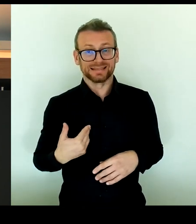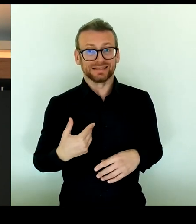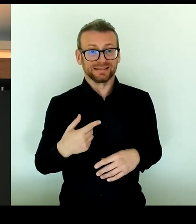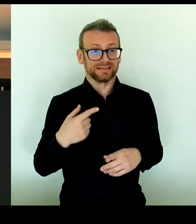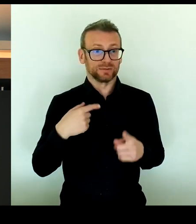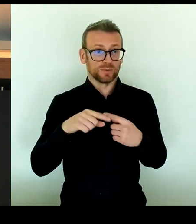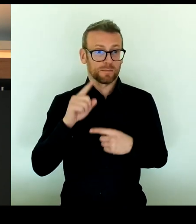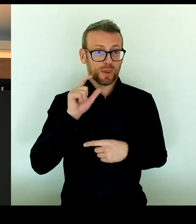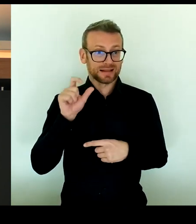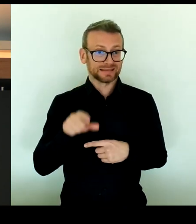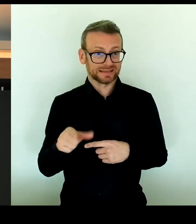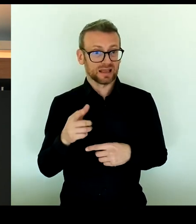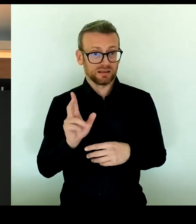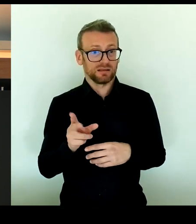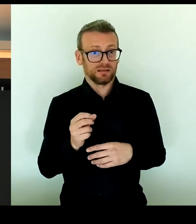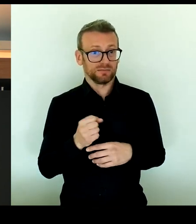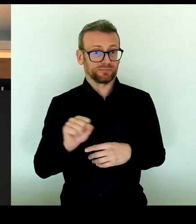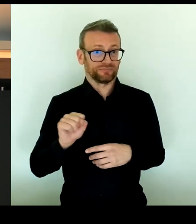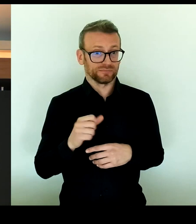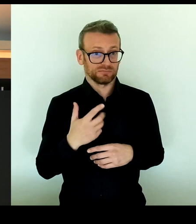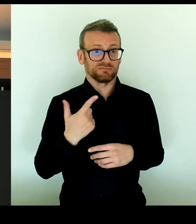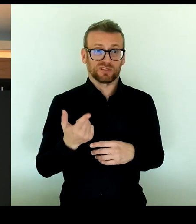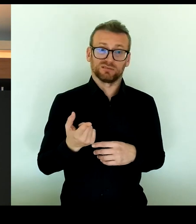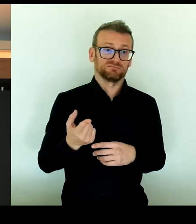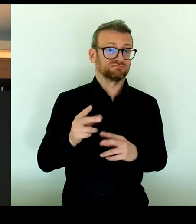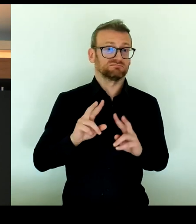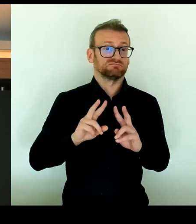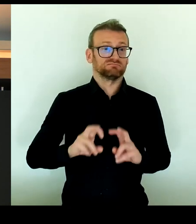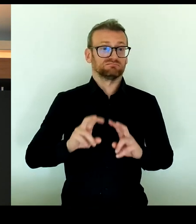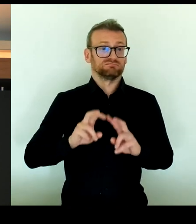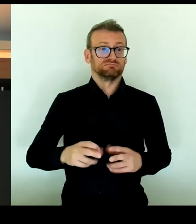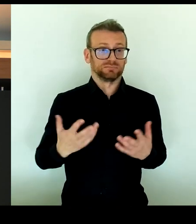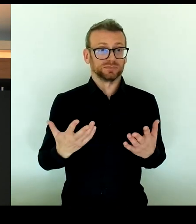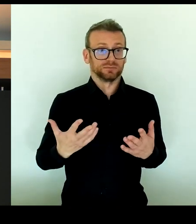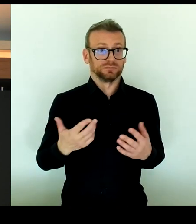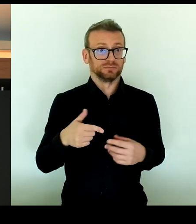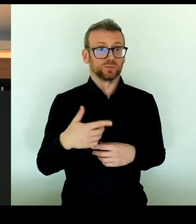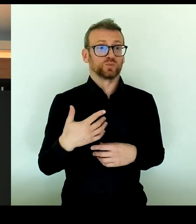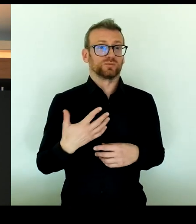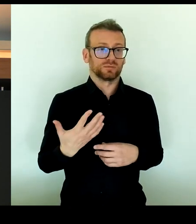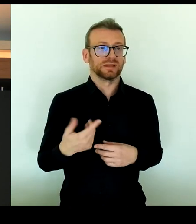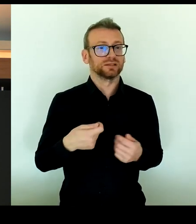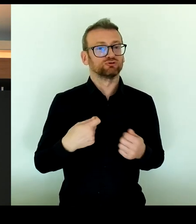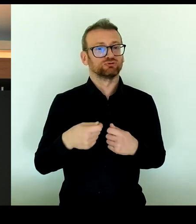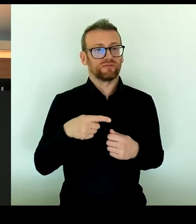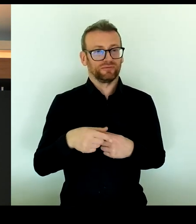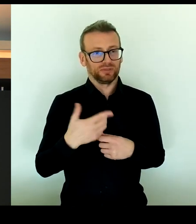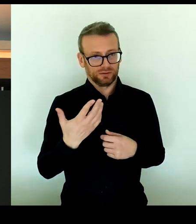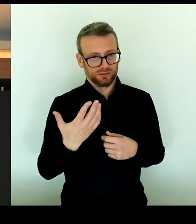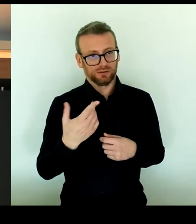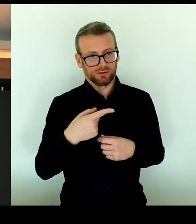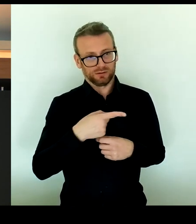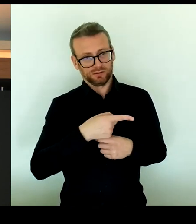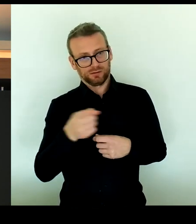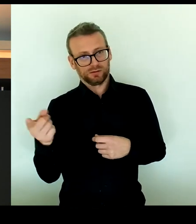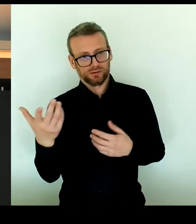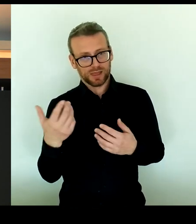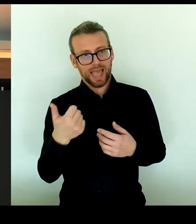Datenschutzfreund, insofern, wenn Sie sich hier hinstellen und China als mahnendes Beispiel anwenden, reden Sie doch mal